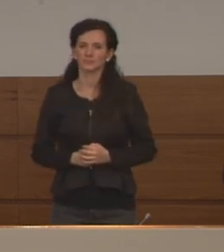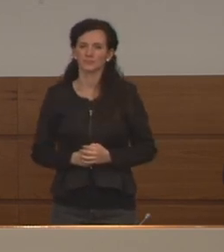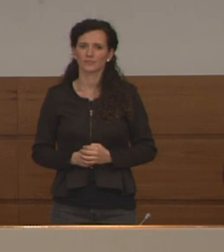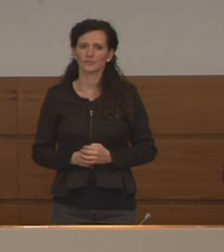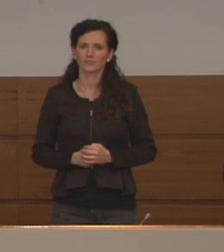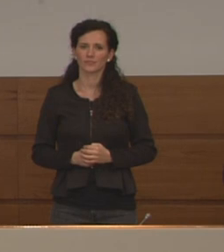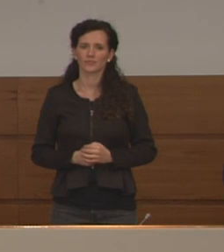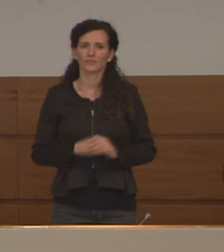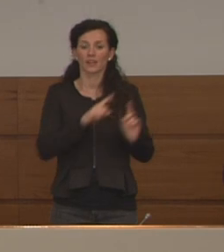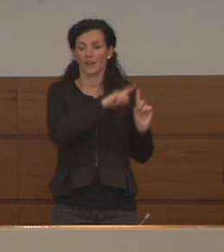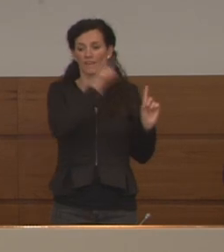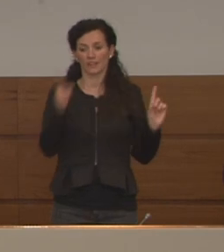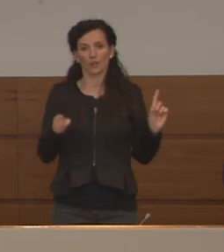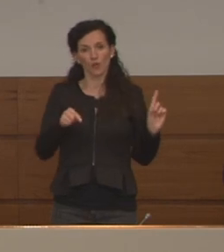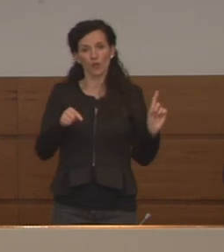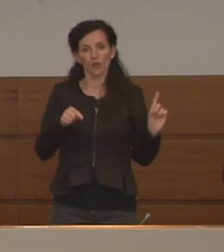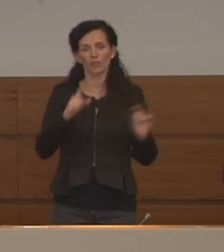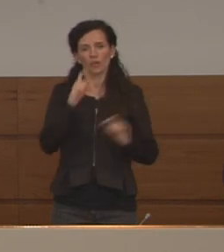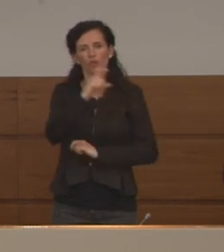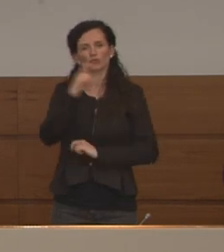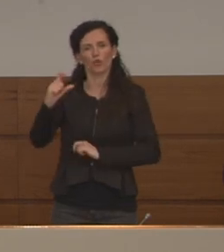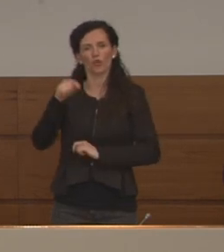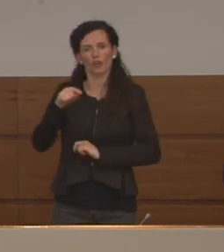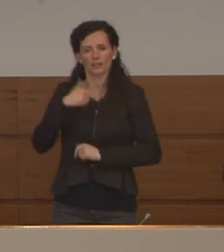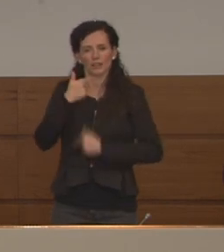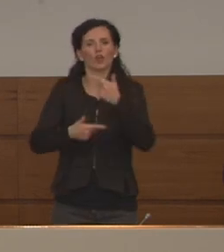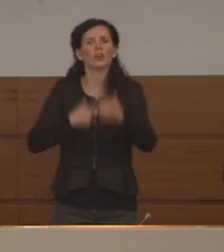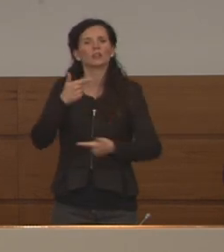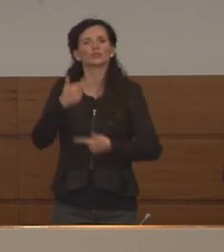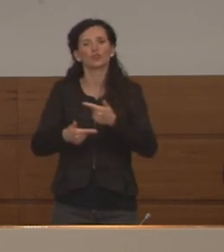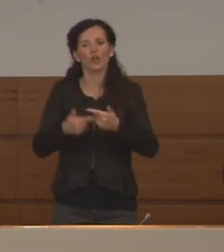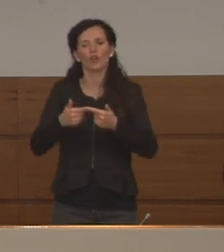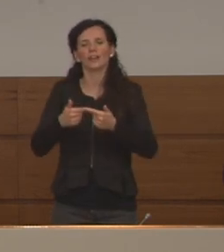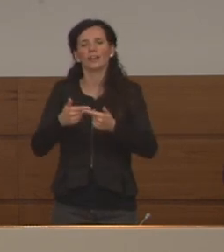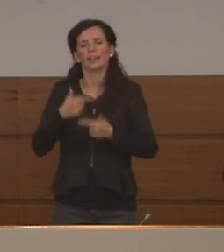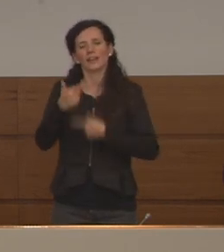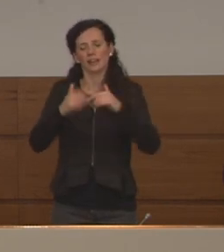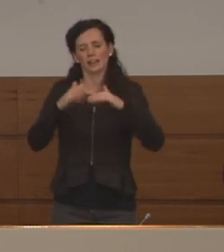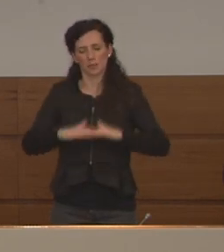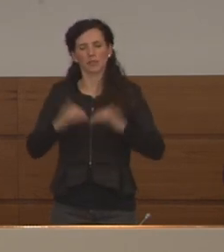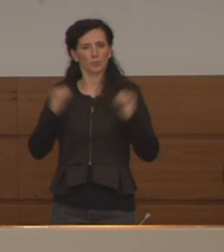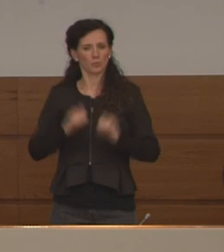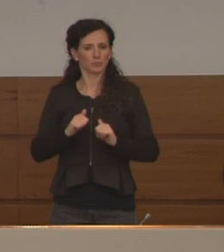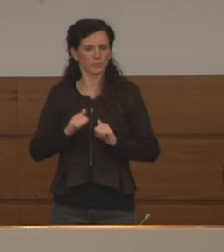sul conto corrente del Dipartimento della Protezione Civile aperto per